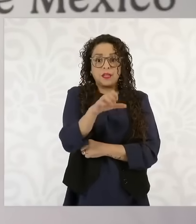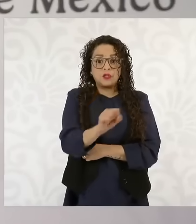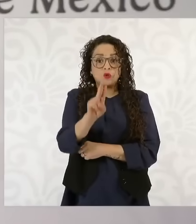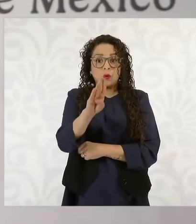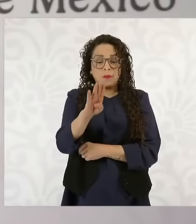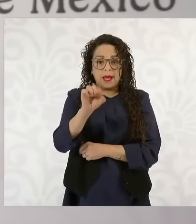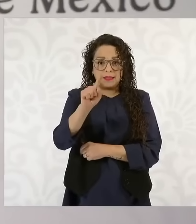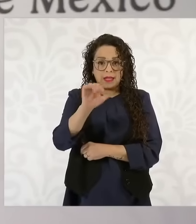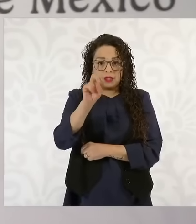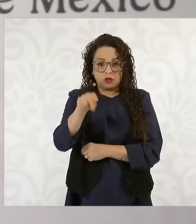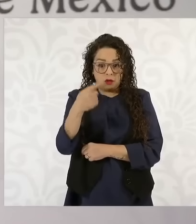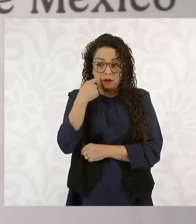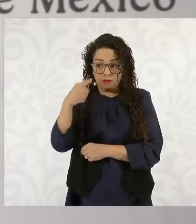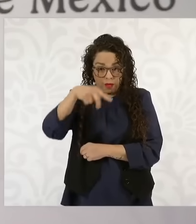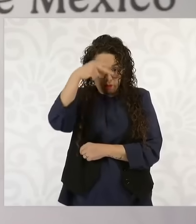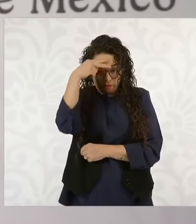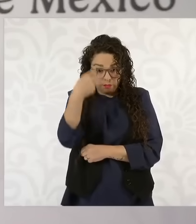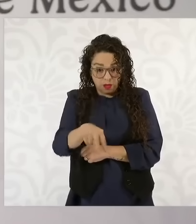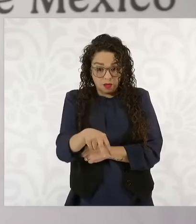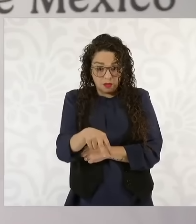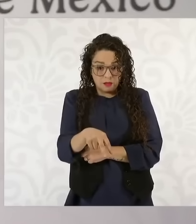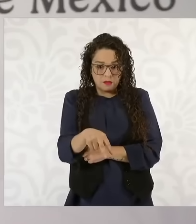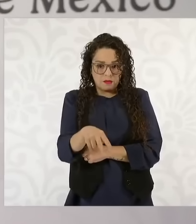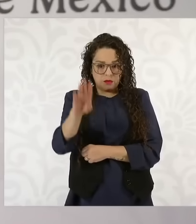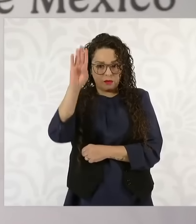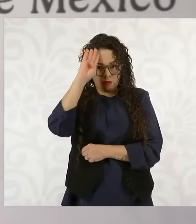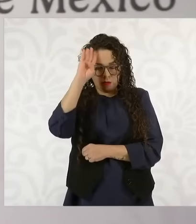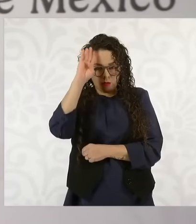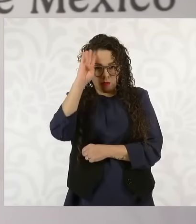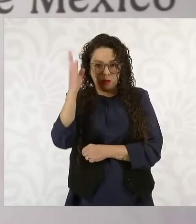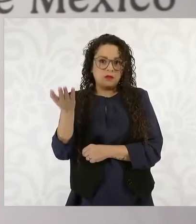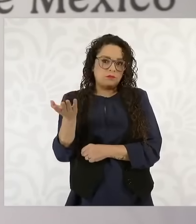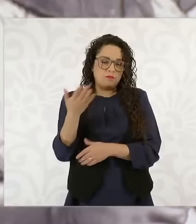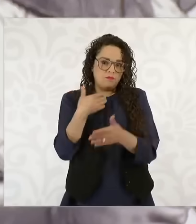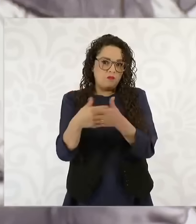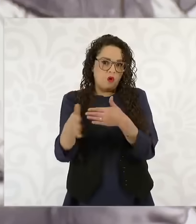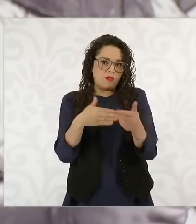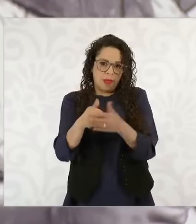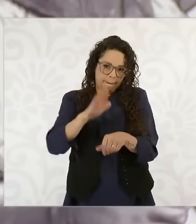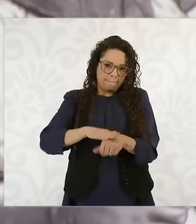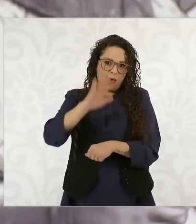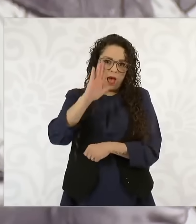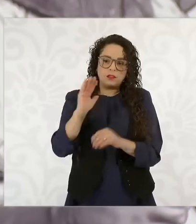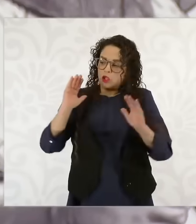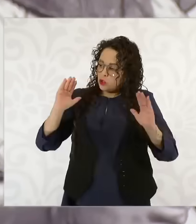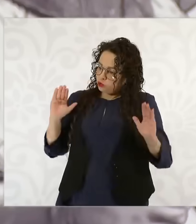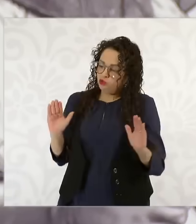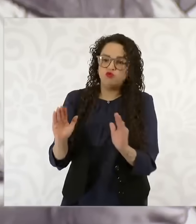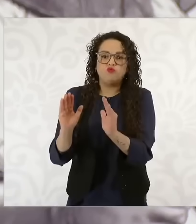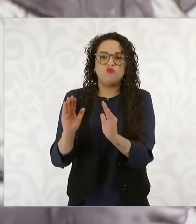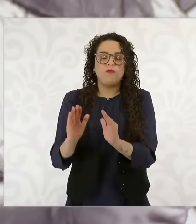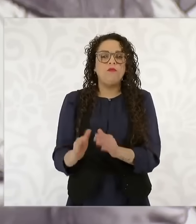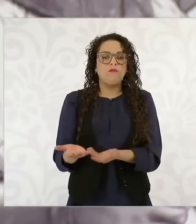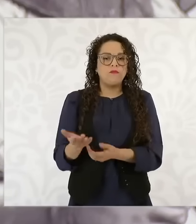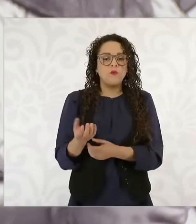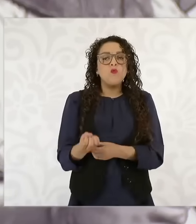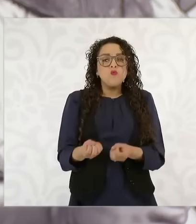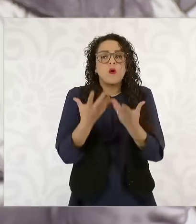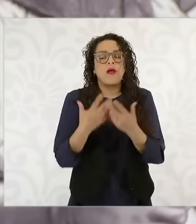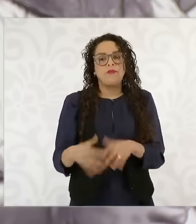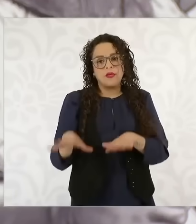las subestaciones en el país? Ahora son pues mucho más pequeñas, más modernas. Son 524 subestaciones